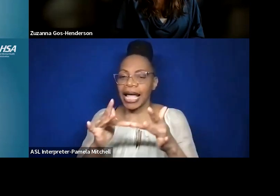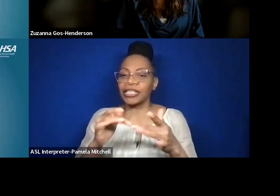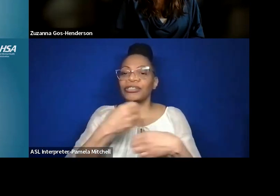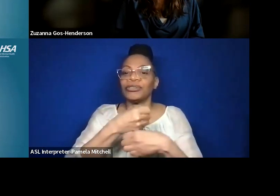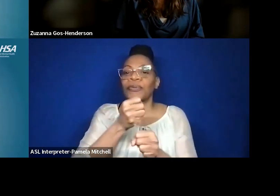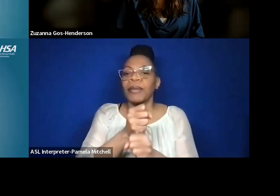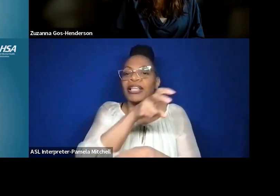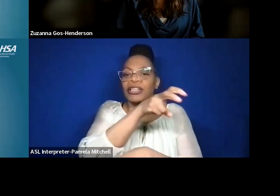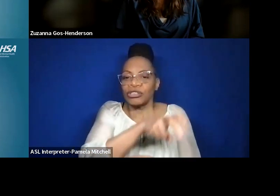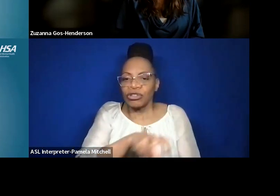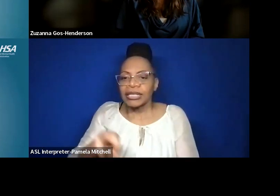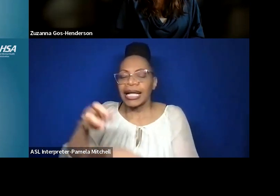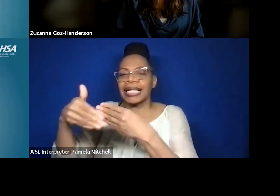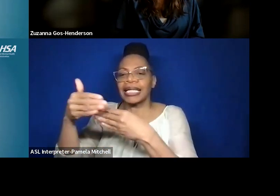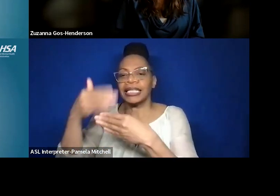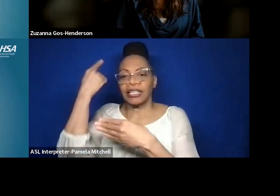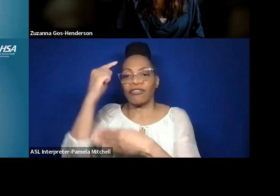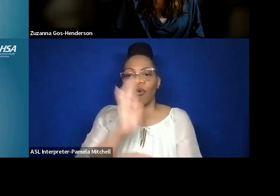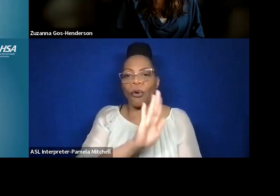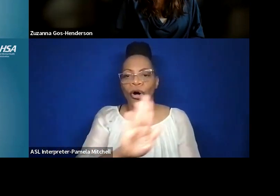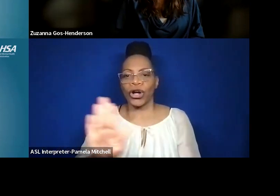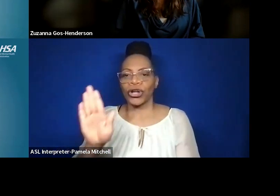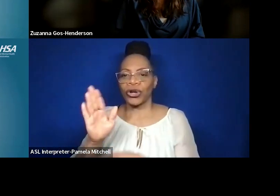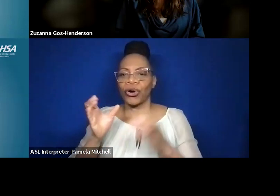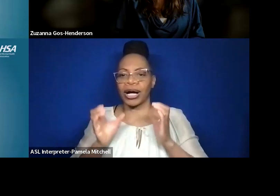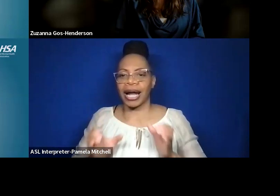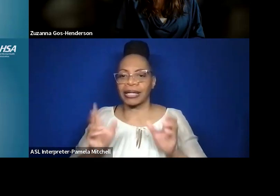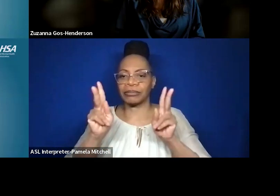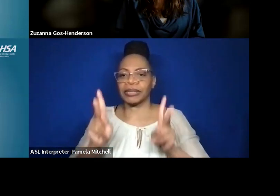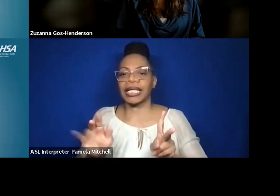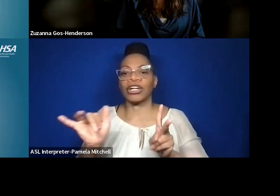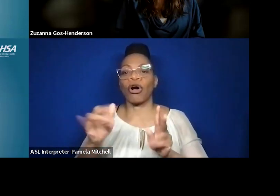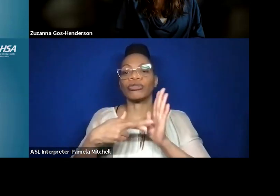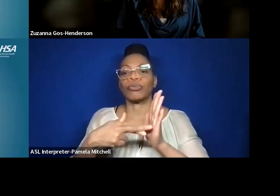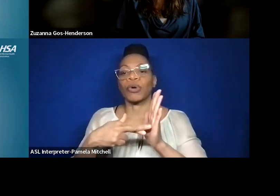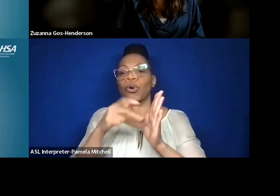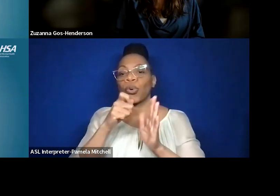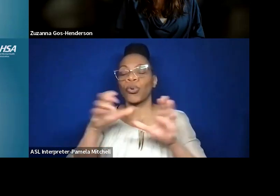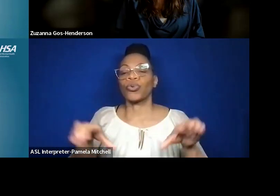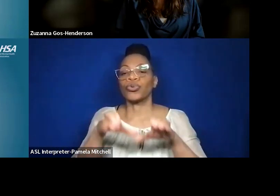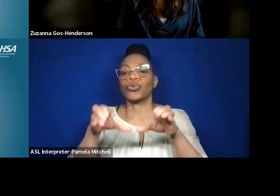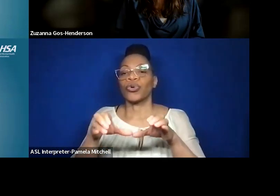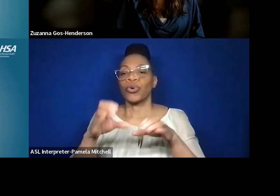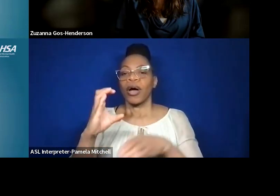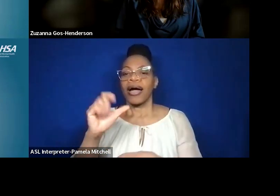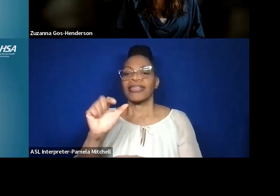para sus clientes y también para el representante que tiene que revisar el plan y asegurarse de que todo esté listo